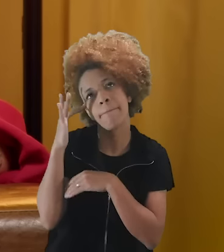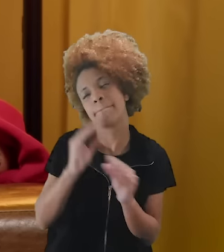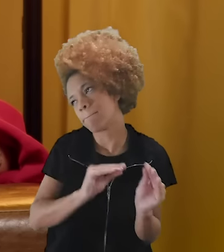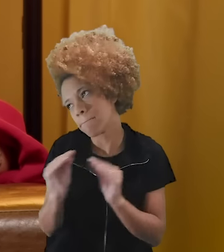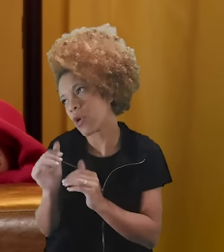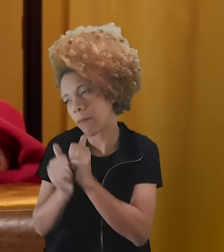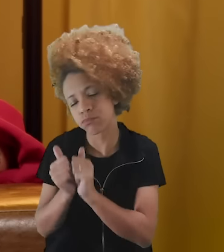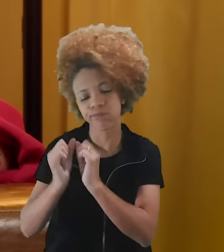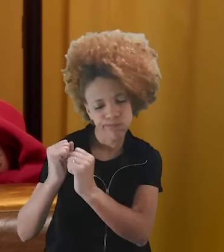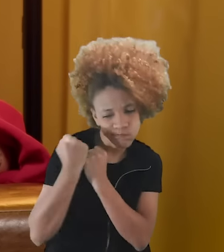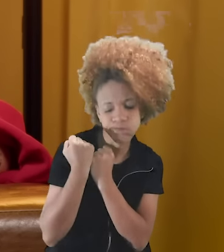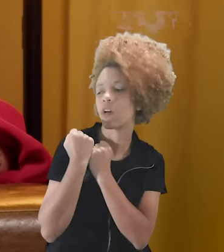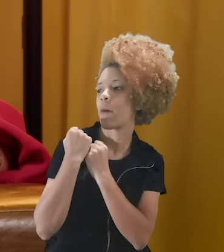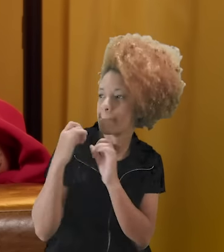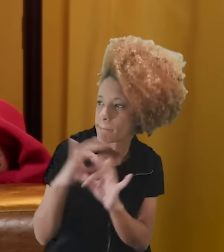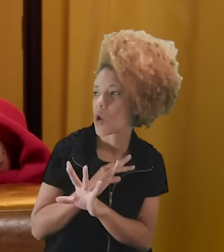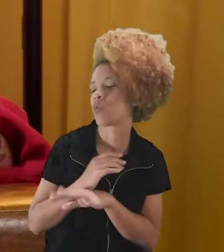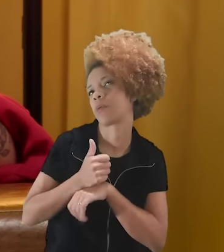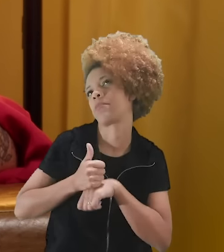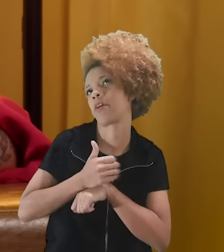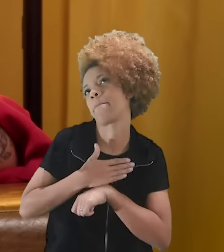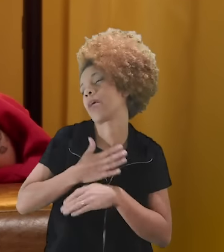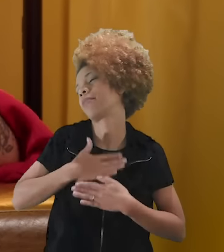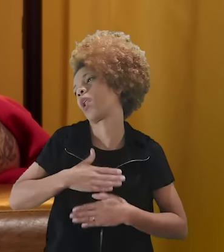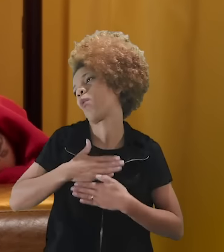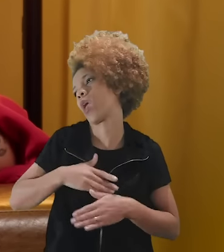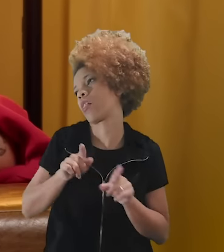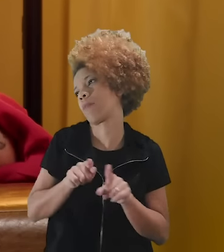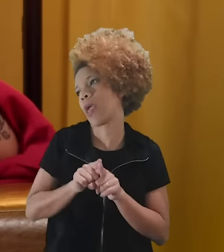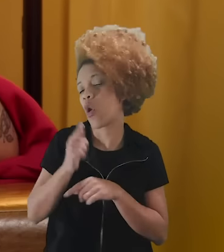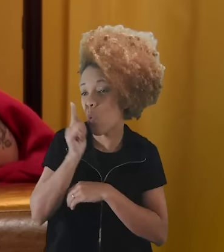pro futebol venho blindada e isso deixa minha profissão mais suave também né eu consigo exercer